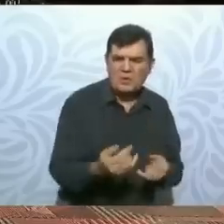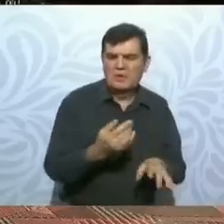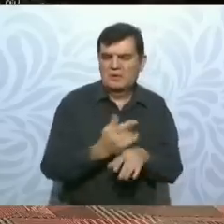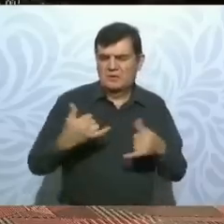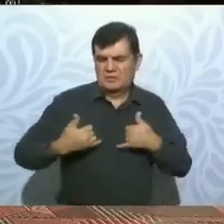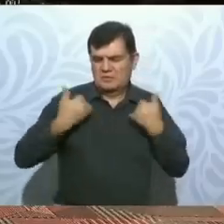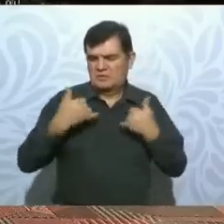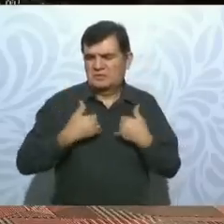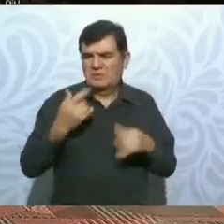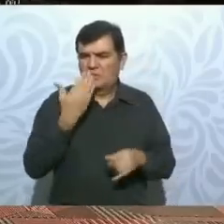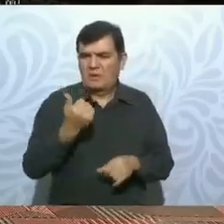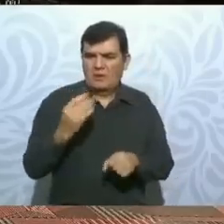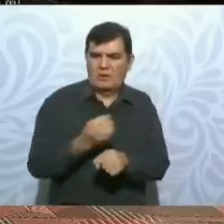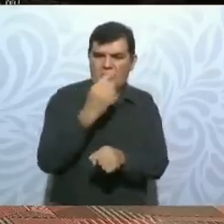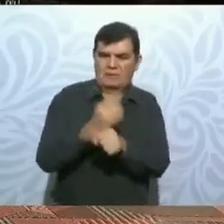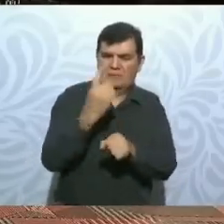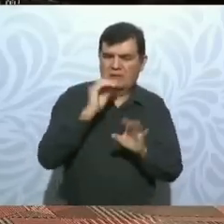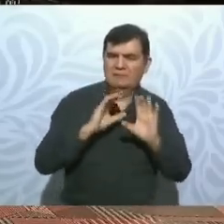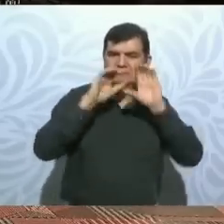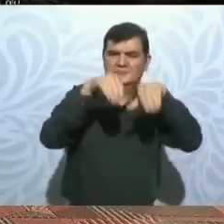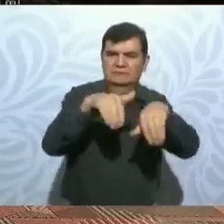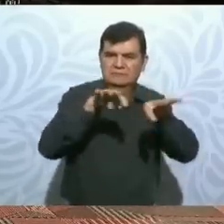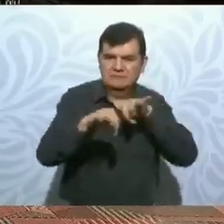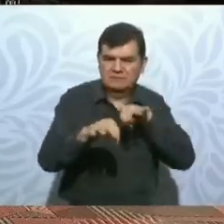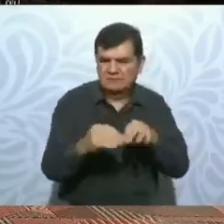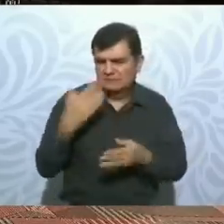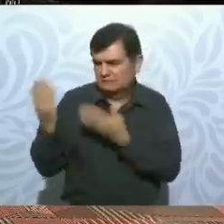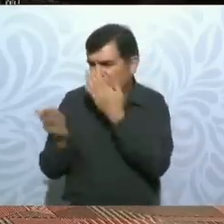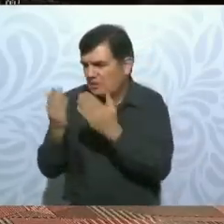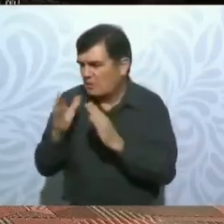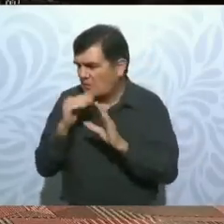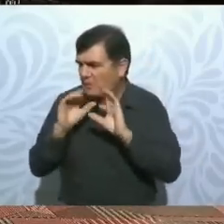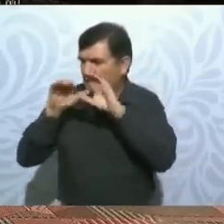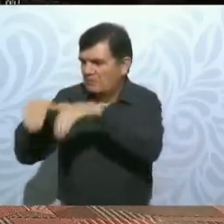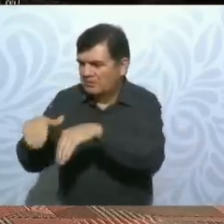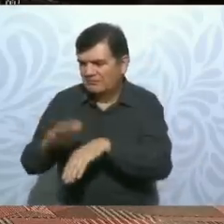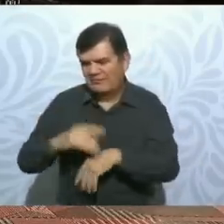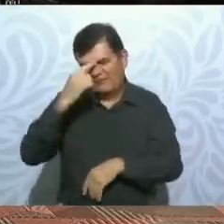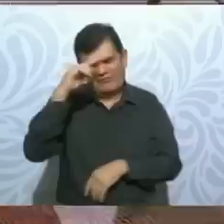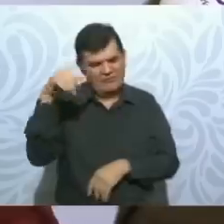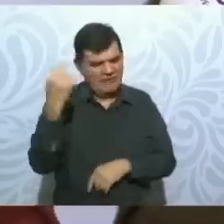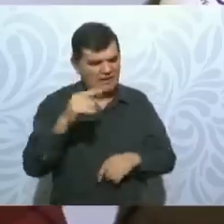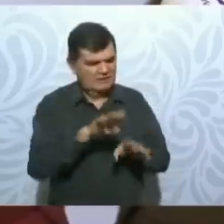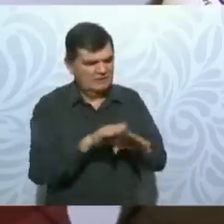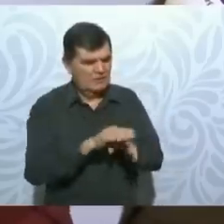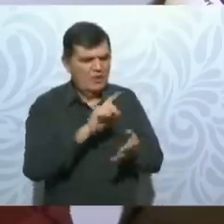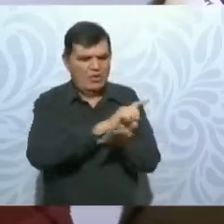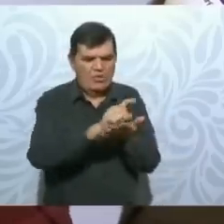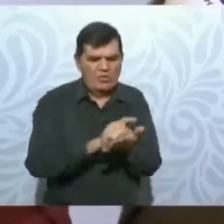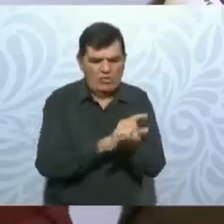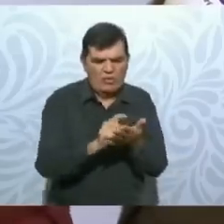tenían oportunidad de trabajo o estudio y podían ser presa fácil de las adicciones y los delitos